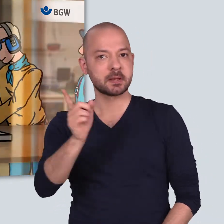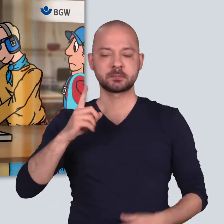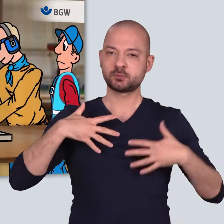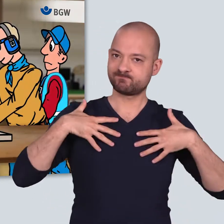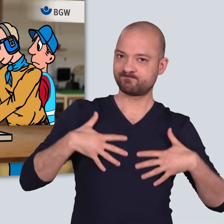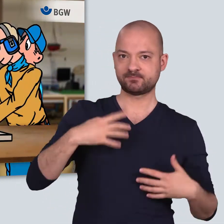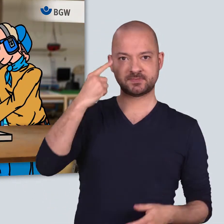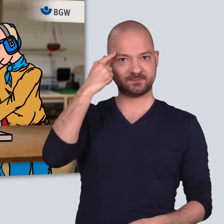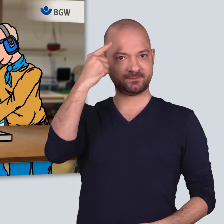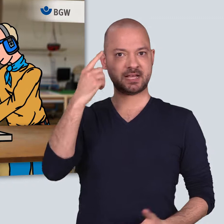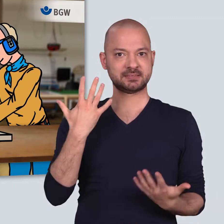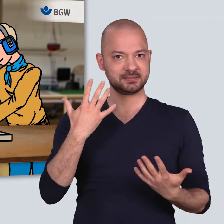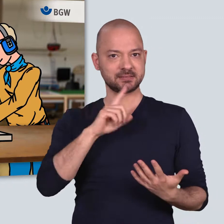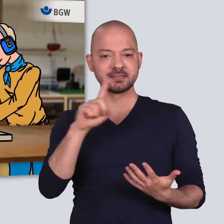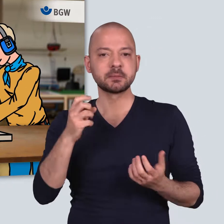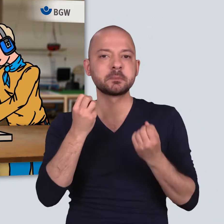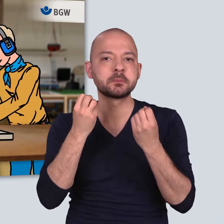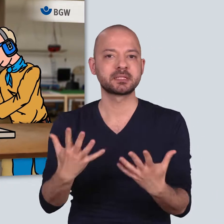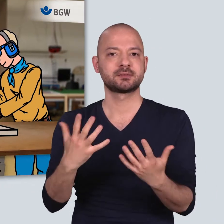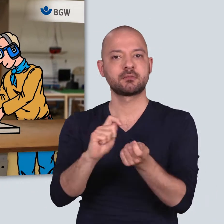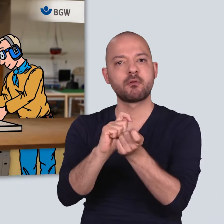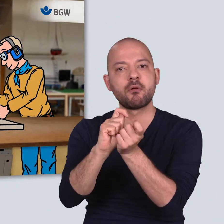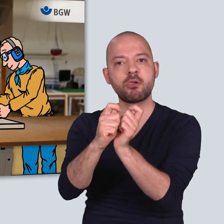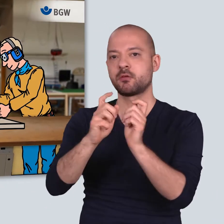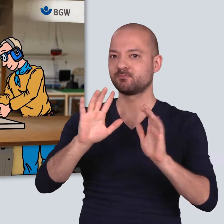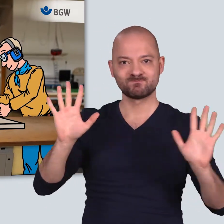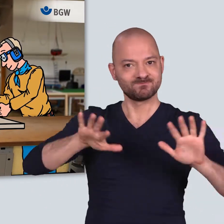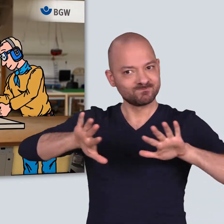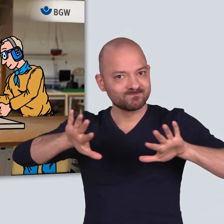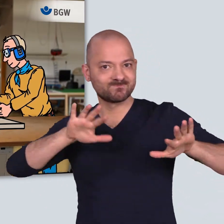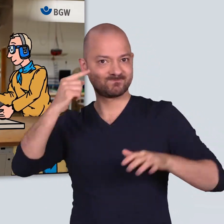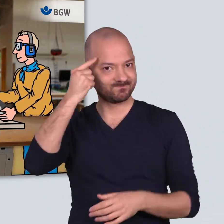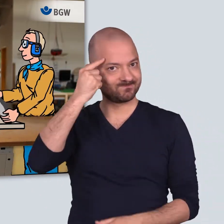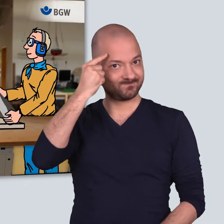Jeder trägt seinen Teil dazu bei, dass in einer Werkstatt ein Brand gar nicht erst aufflammen kann.